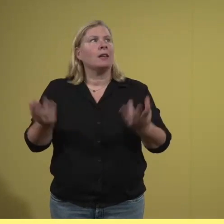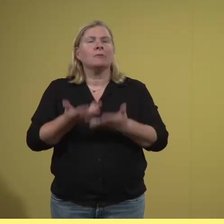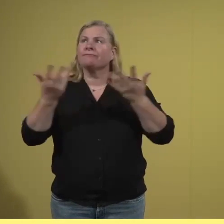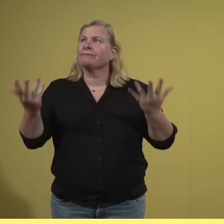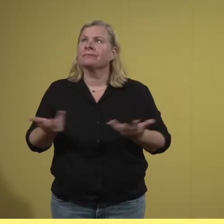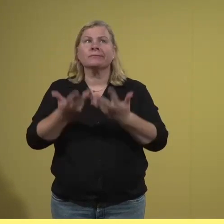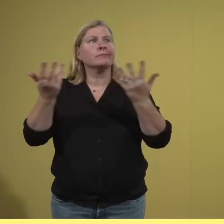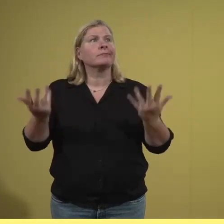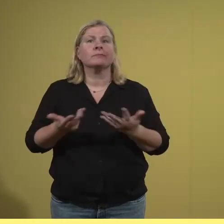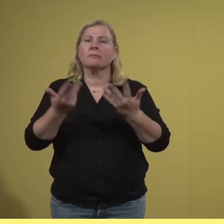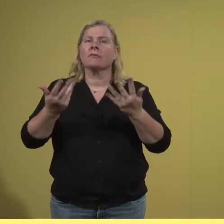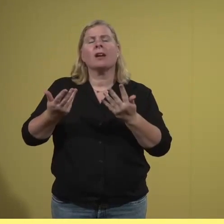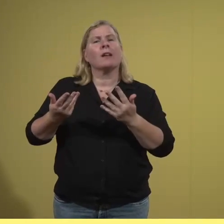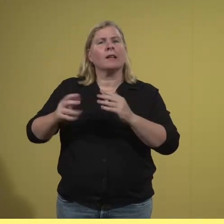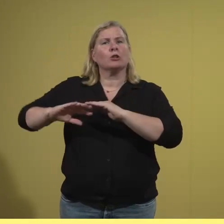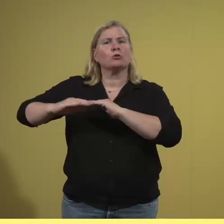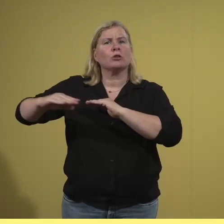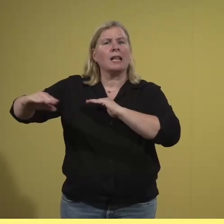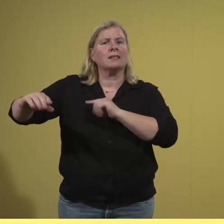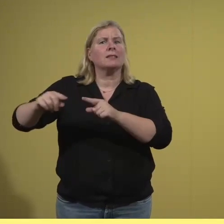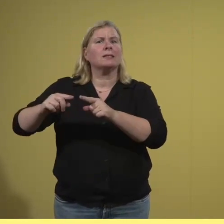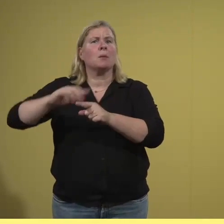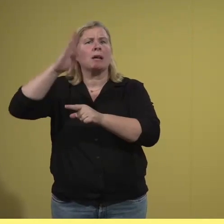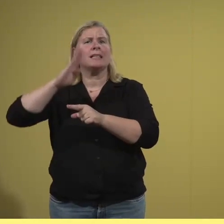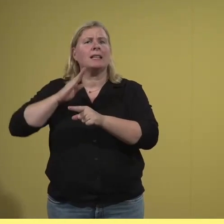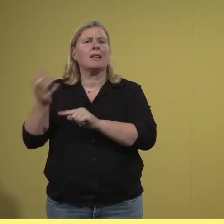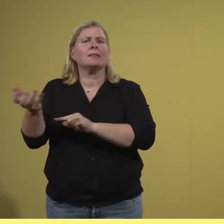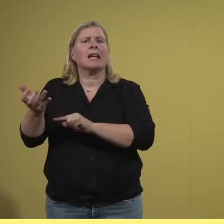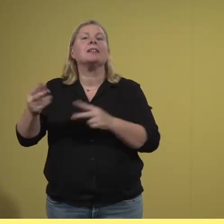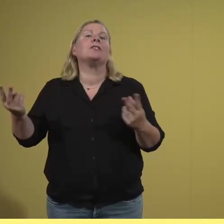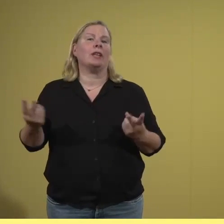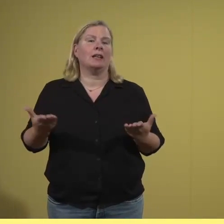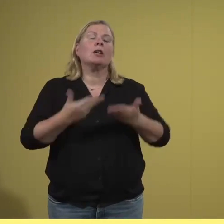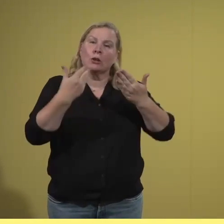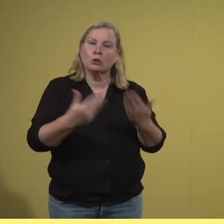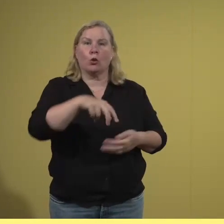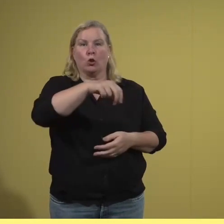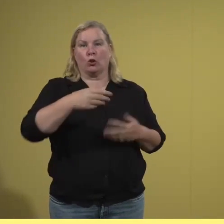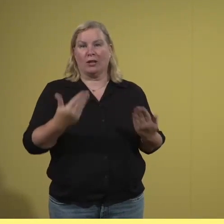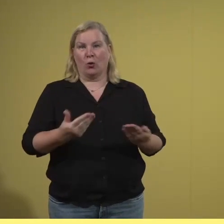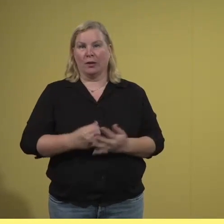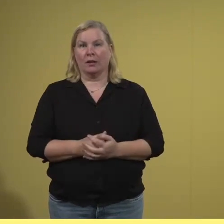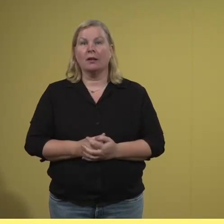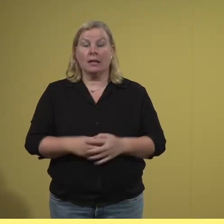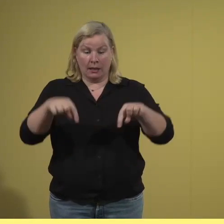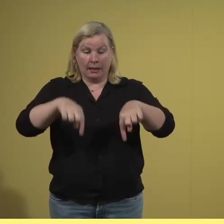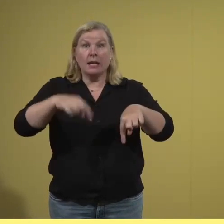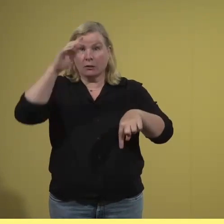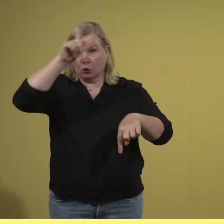Das ist so wie der Sand von der Copacabana. Weißt du? Ja, genau. So ein bisschen.